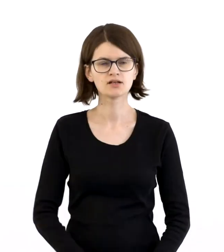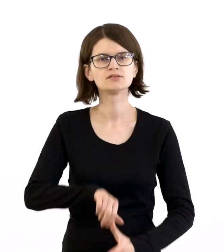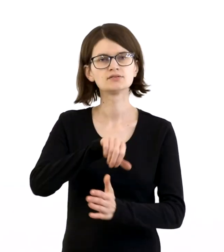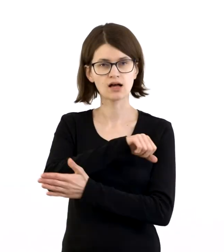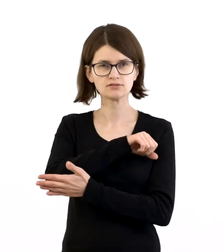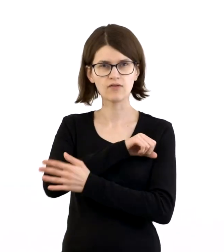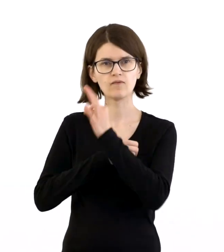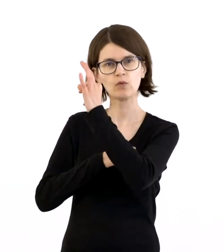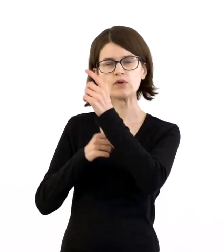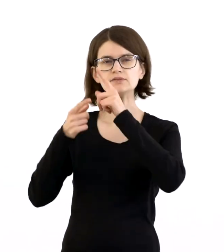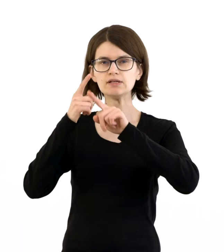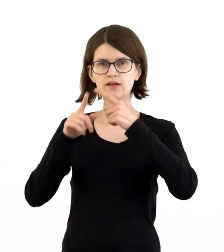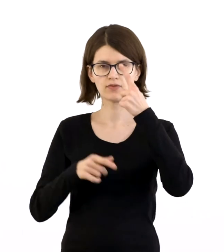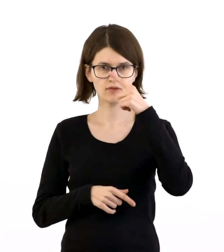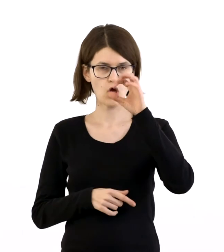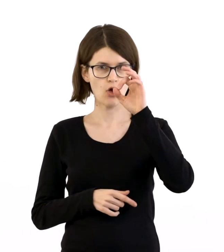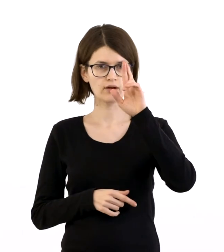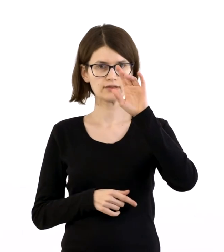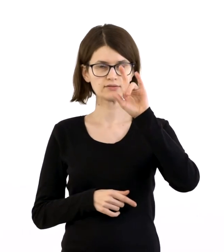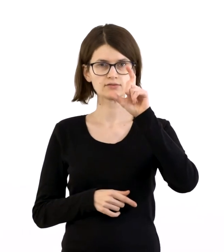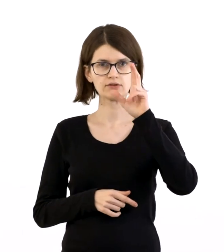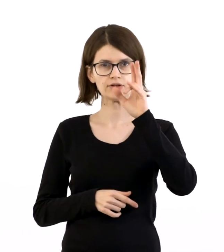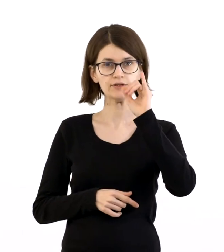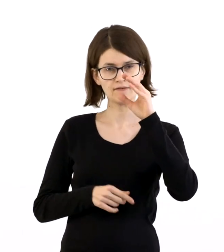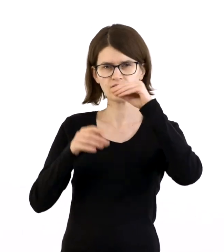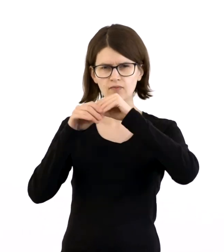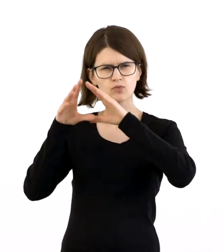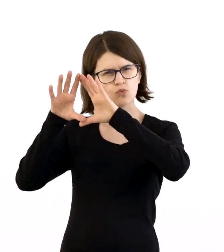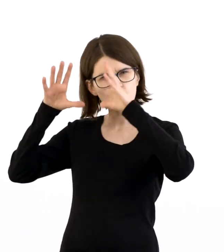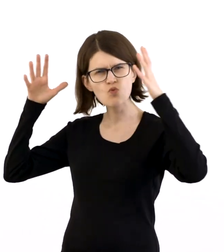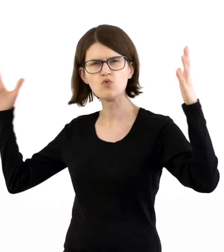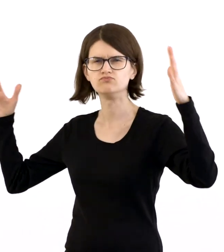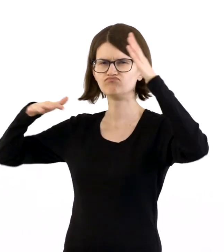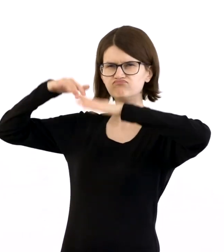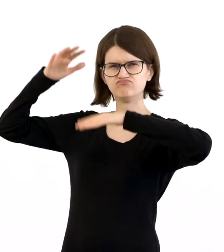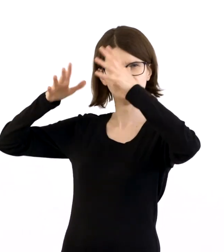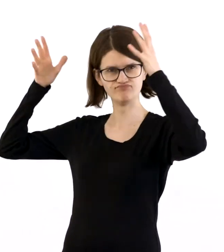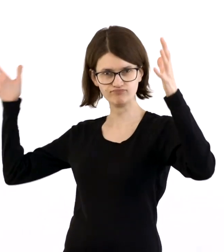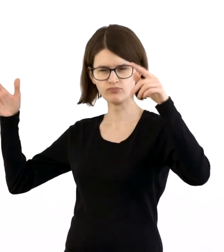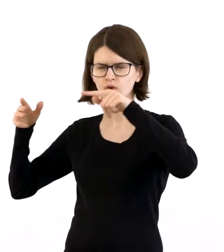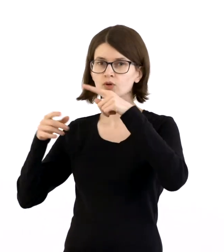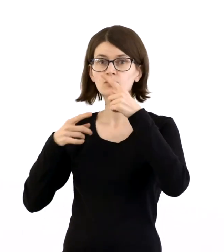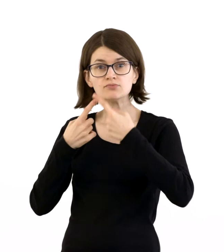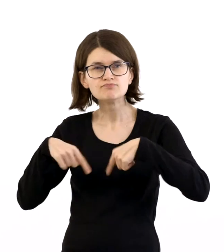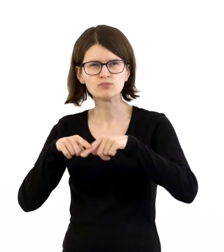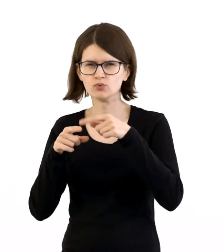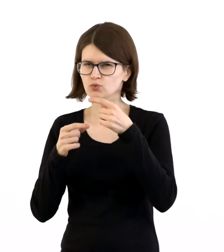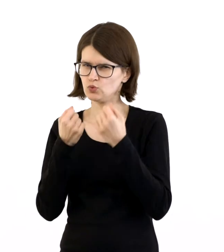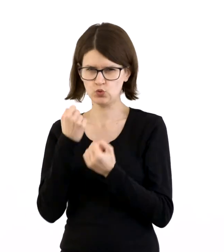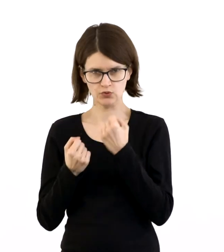Zasady stylu doryckiego były trudne do zrealizowania w monumentalnej architekturze.